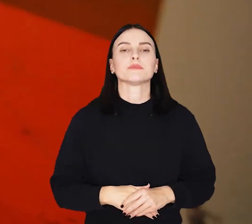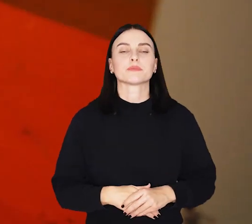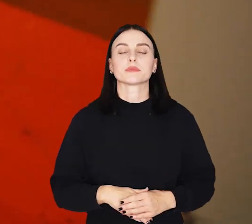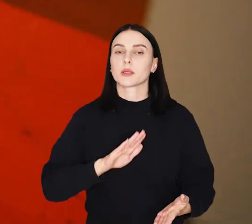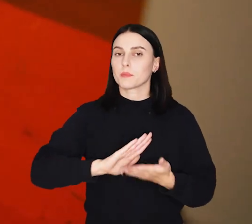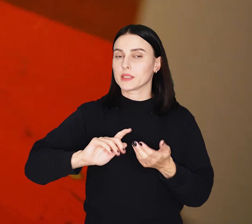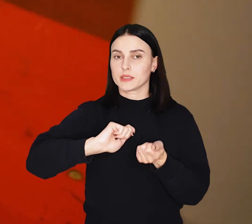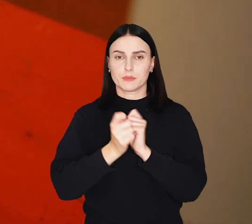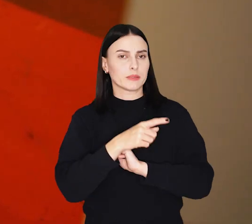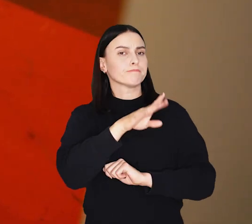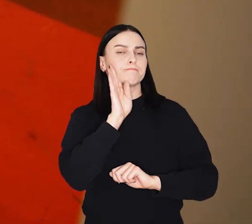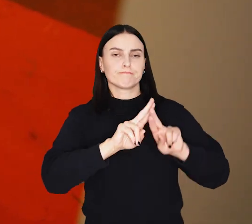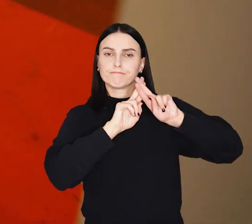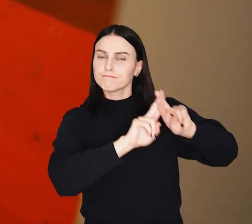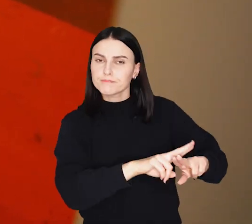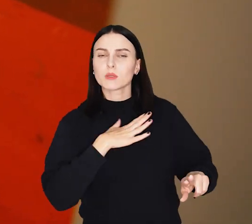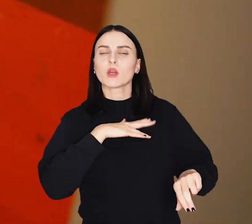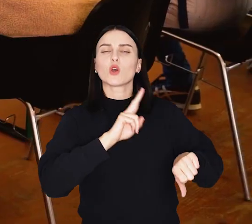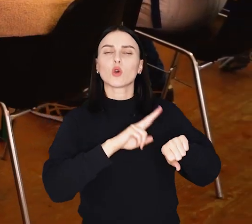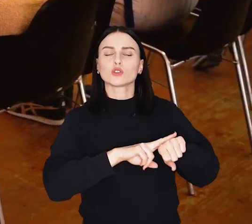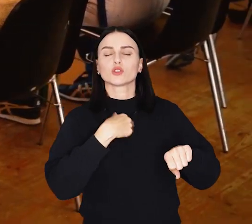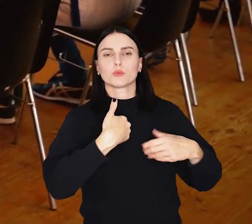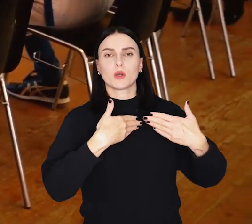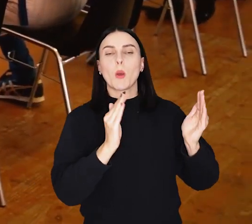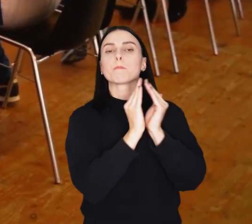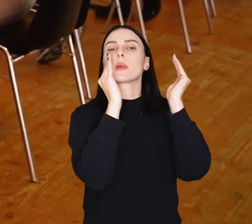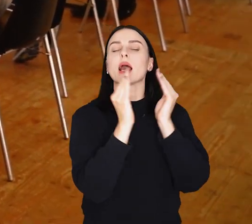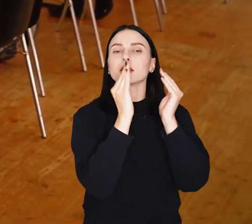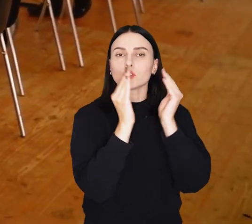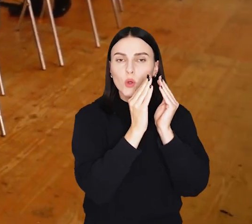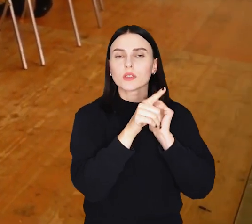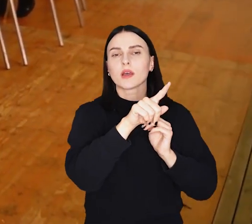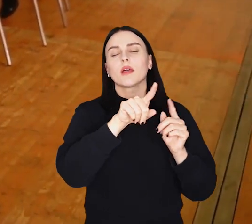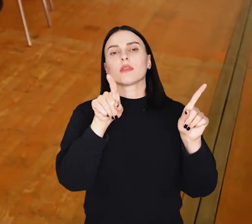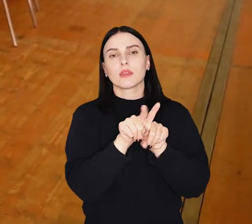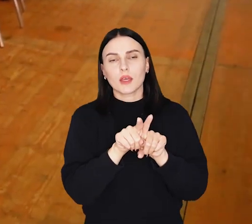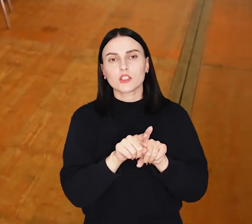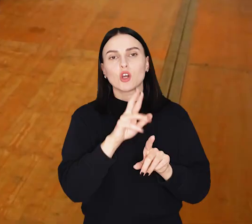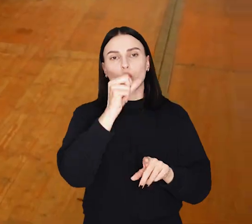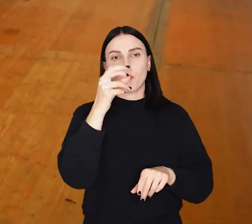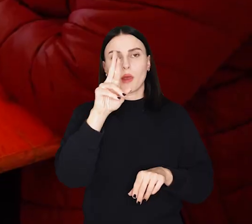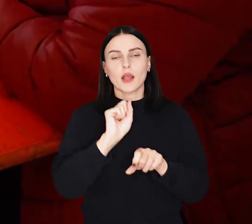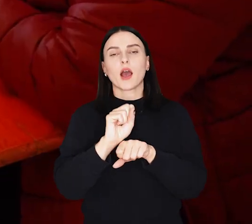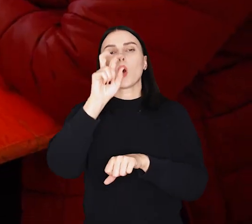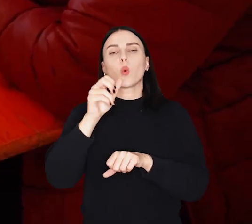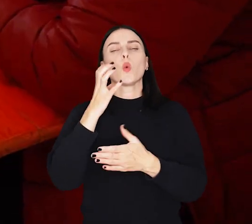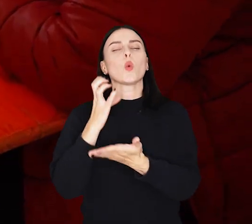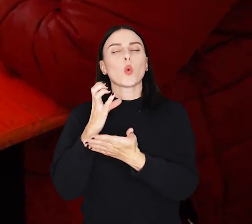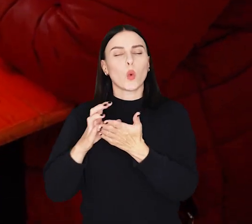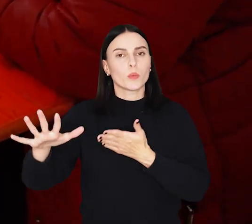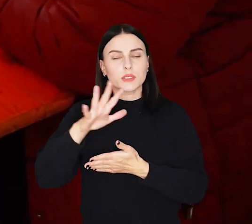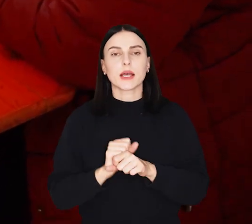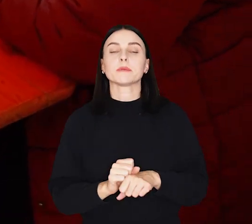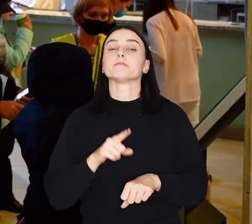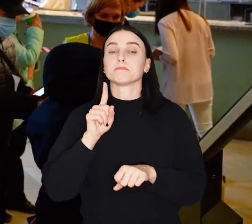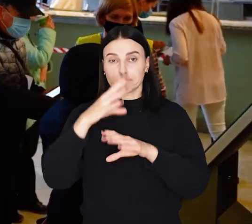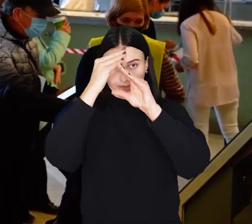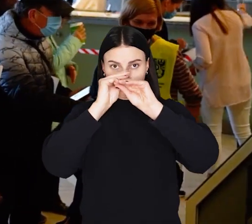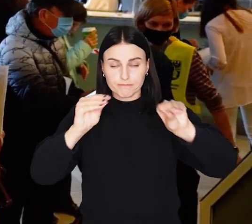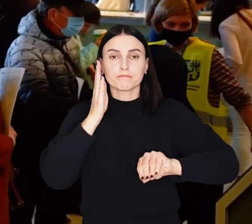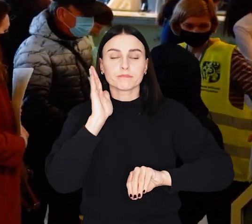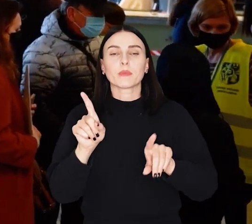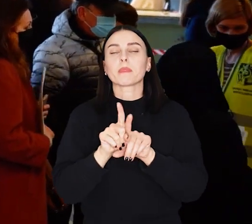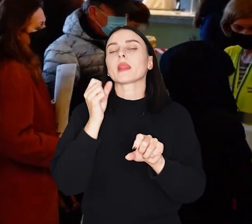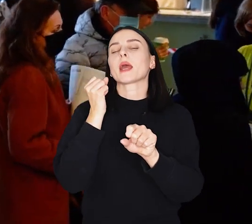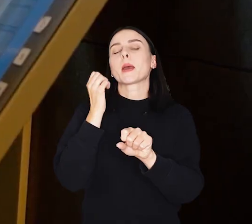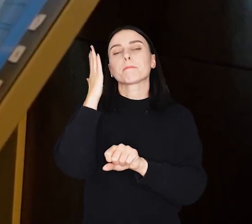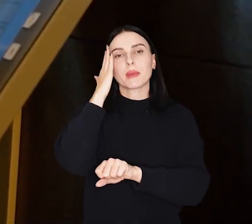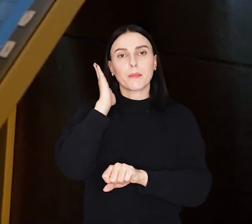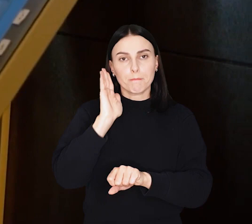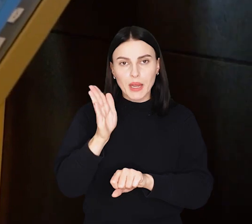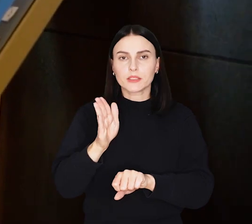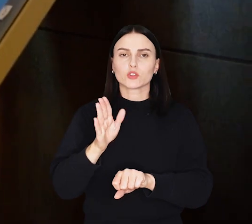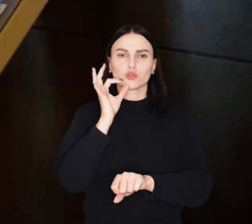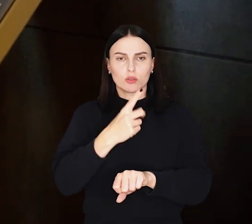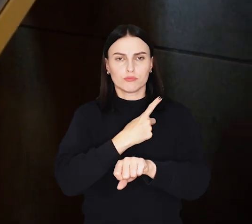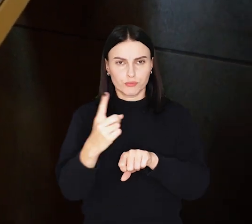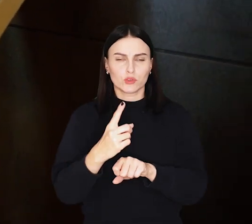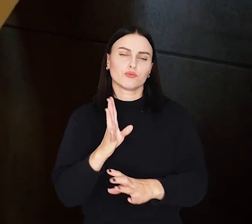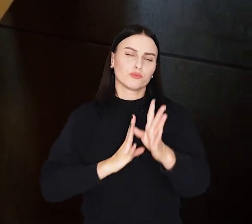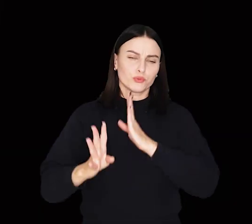Bez zmian pozostają godziny otwarcia punktu w Magnolii Park oraz COM-ów przy alei Kromera i ulicy Hubskiej. Magistrat zapewnia, że mieszkańcy będą obsługiwani sprawnie.